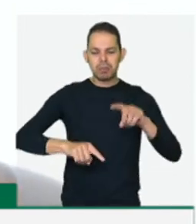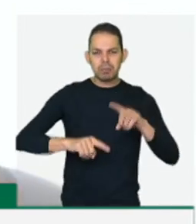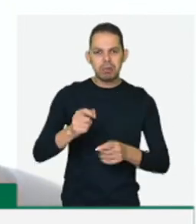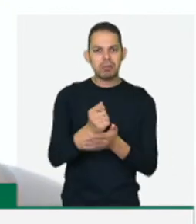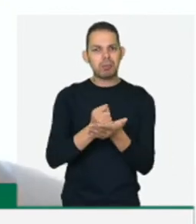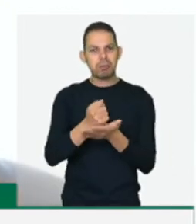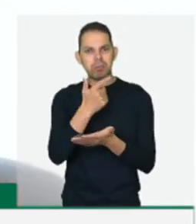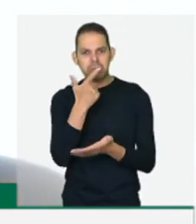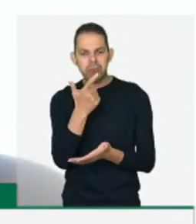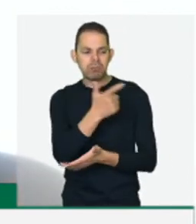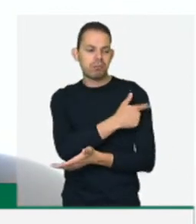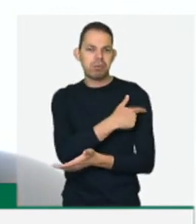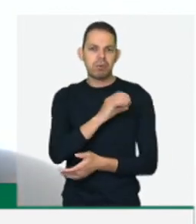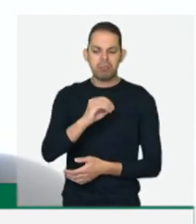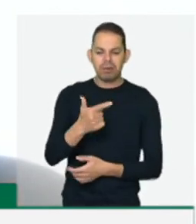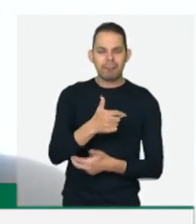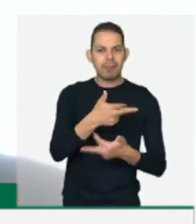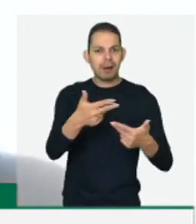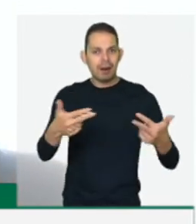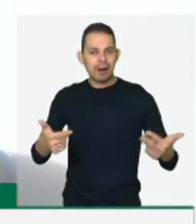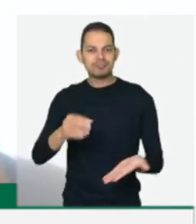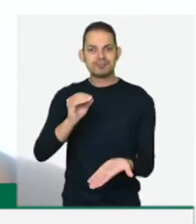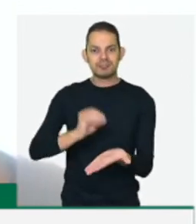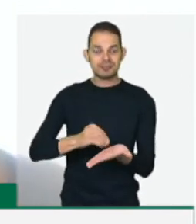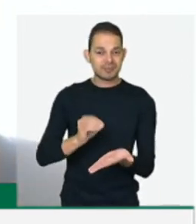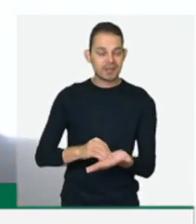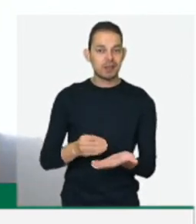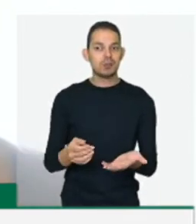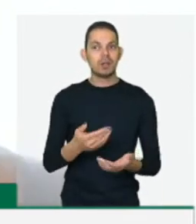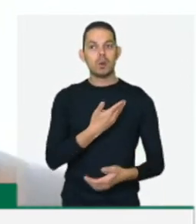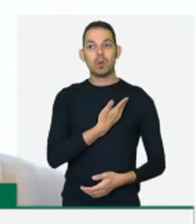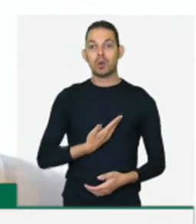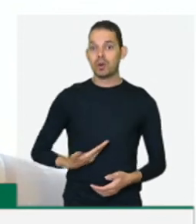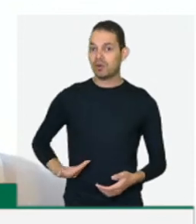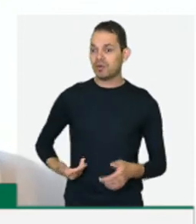VACINA, EM CENÁRIO QUE HÁ ESCASSEZ DE INSUMOS, E NEM MESMO O GOVERNO, PORQUE NÃO